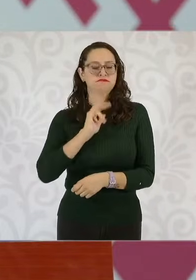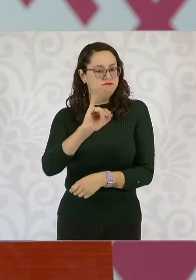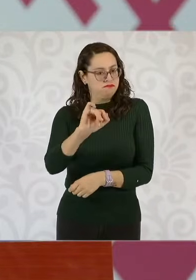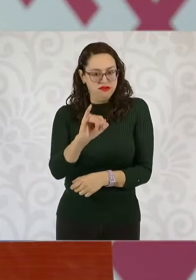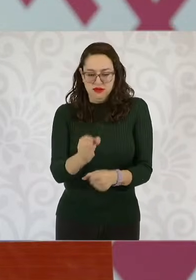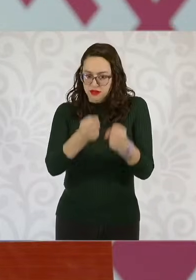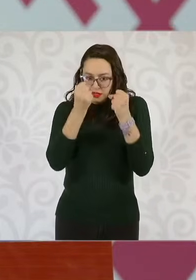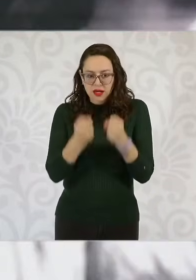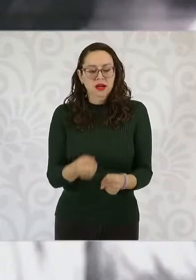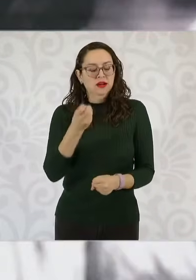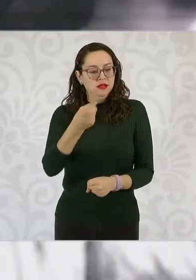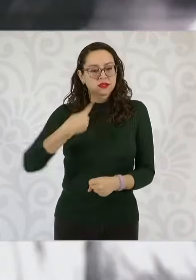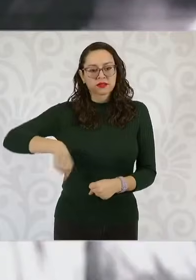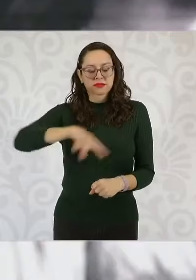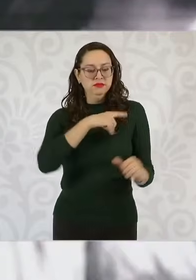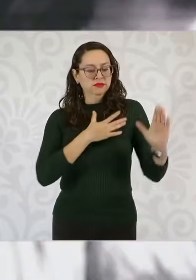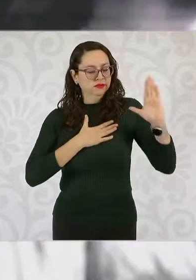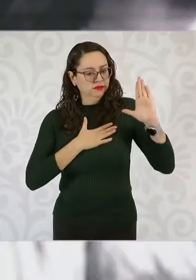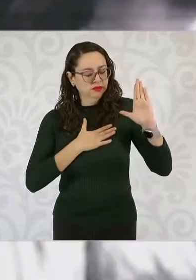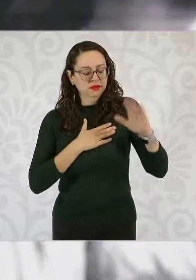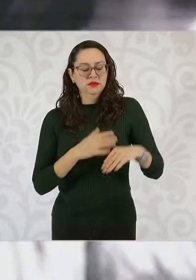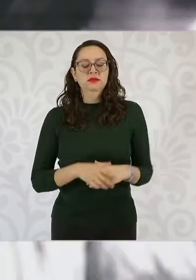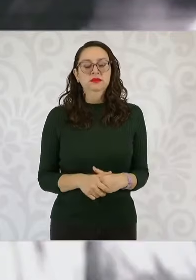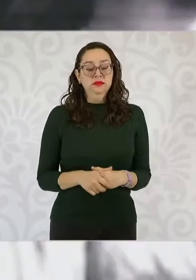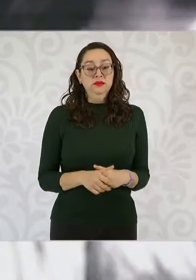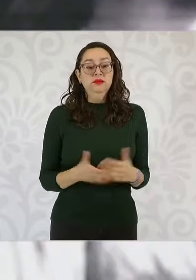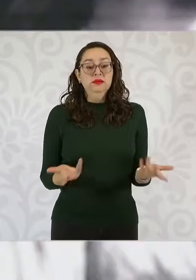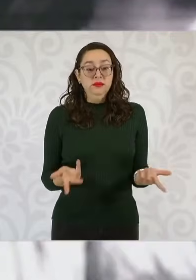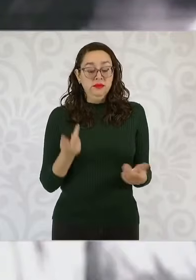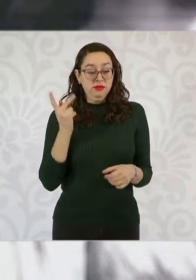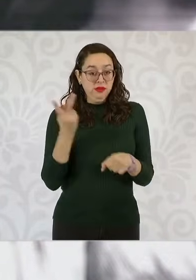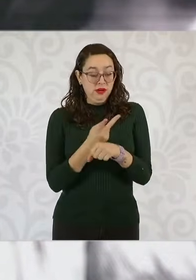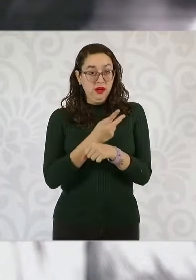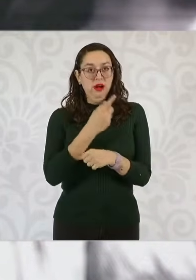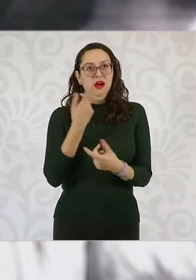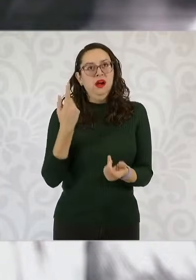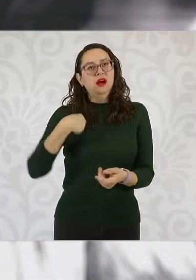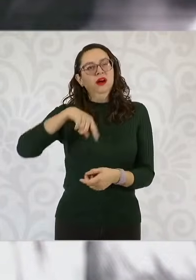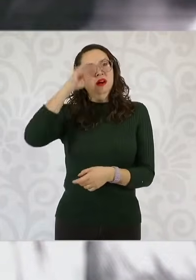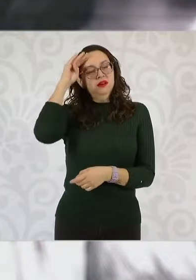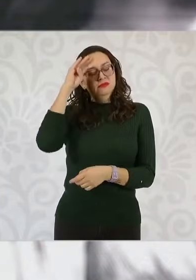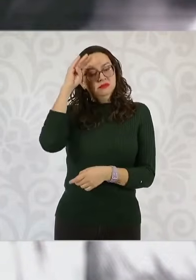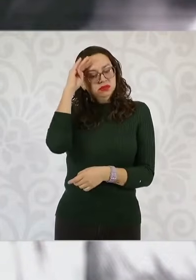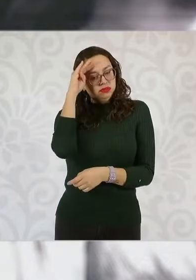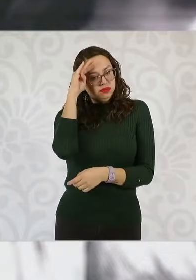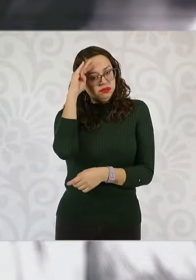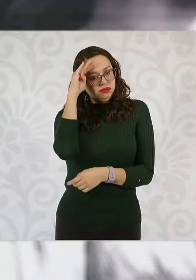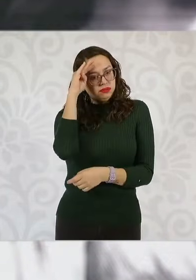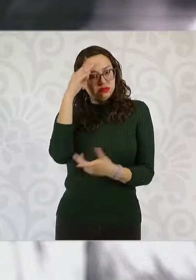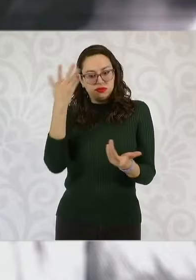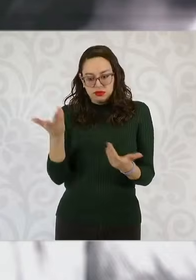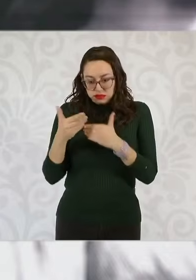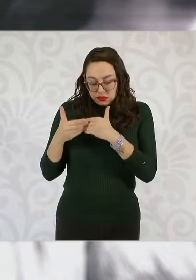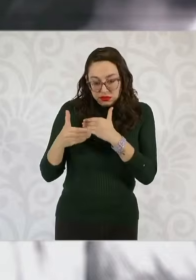compromisos que tenemos e y de tal manera que estamos eh definiendo actualmente exactamente